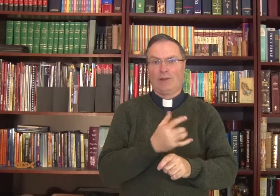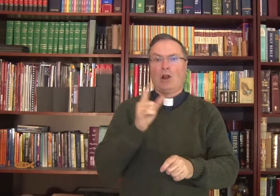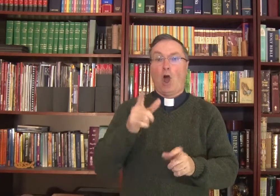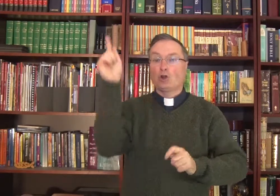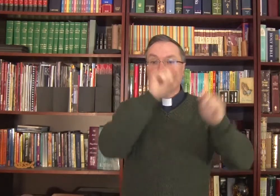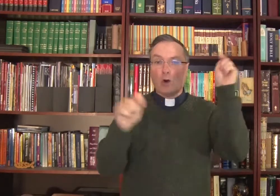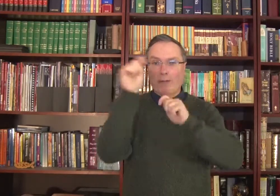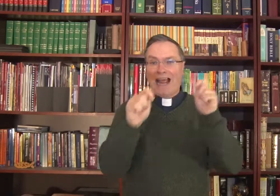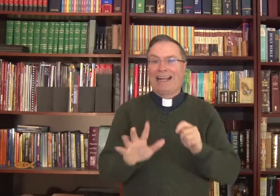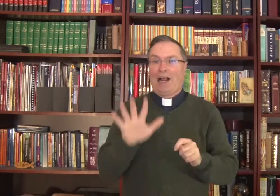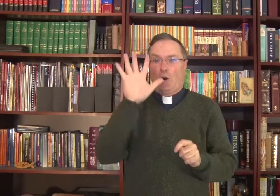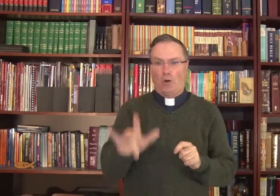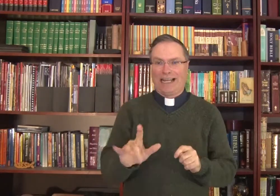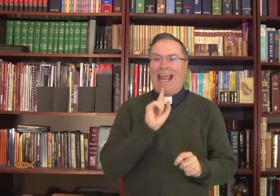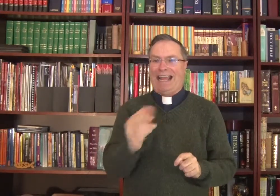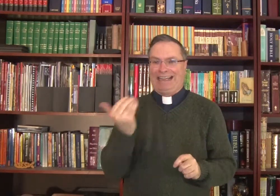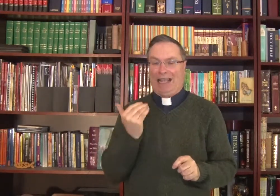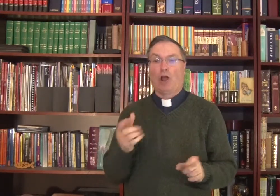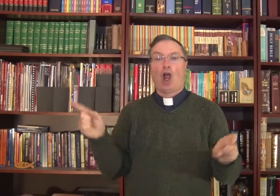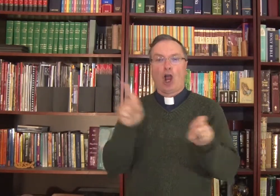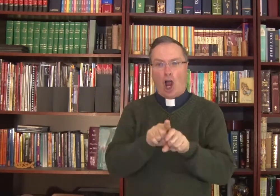Le tourment qu’elles causaient était comme